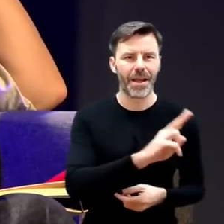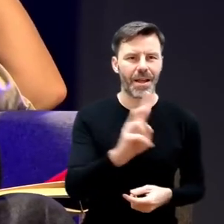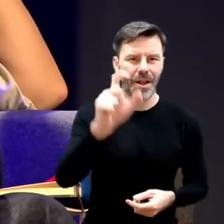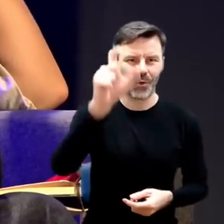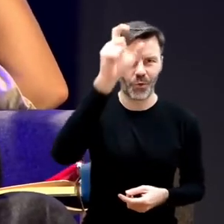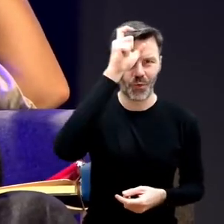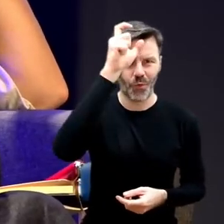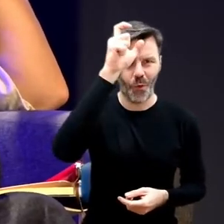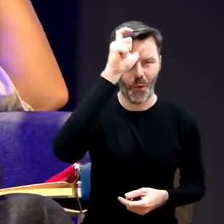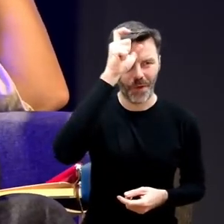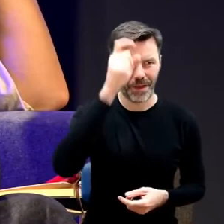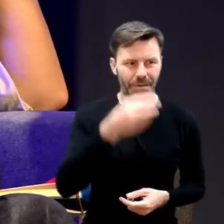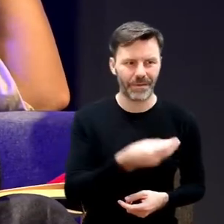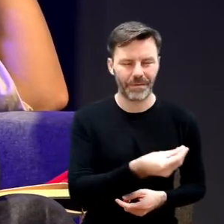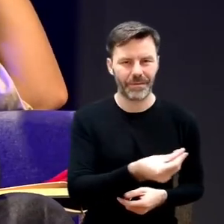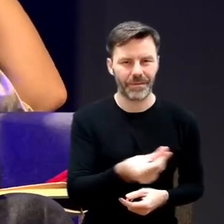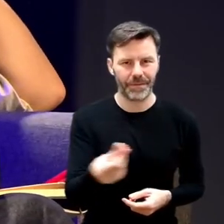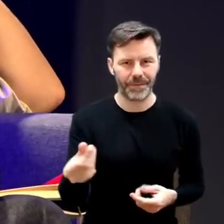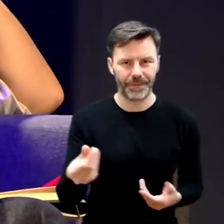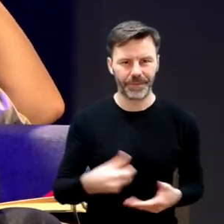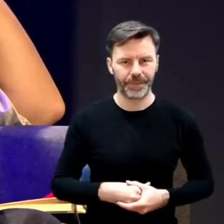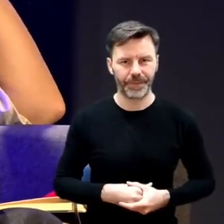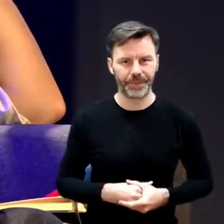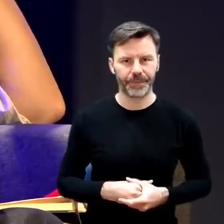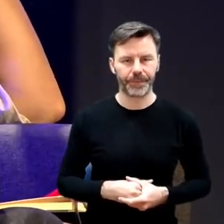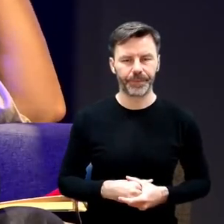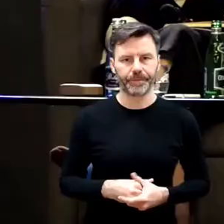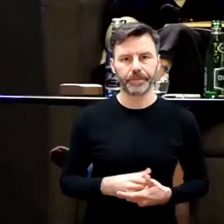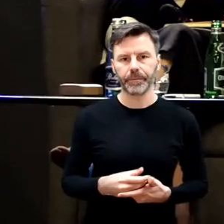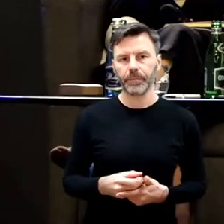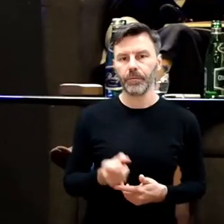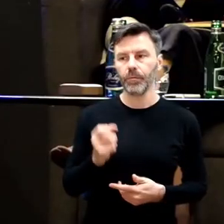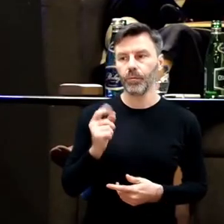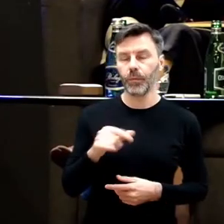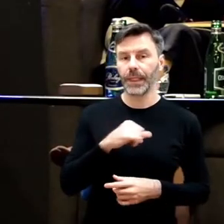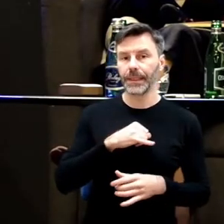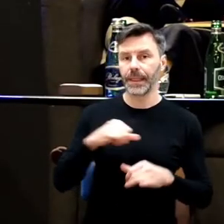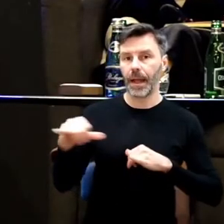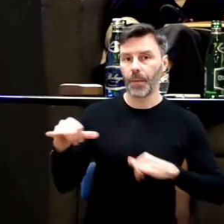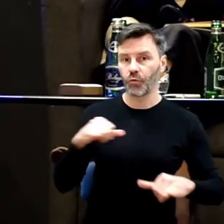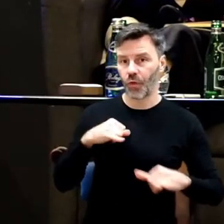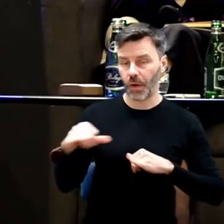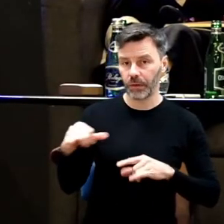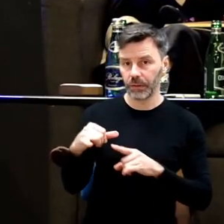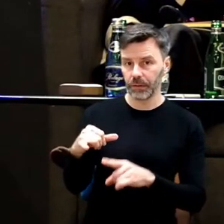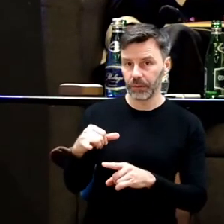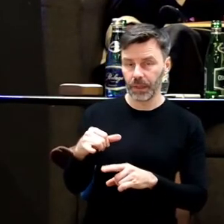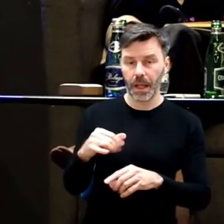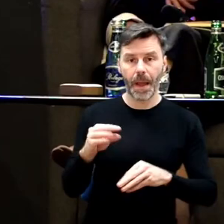Przecież tak samo w samorządach gwałtowny wzrost cen materiałów budowlanych